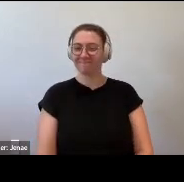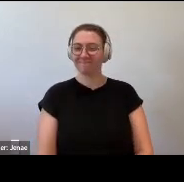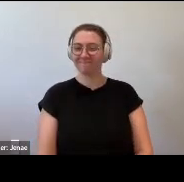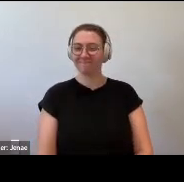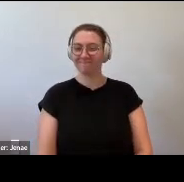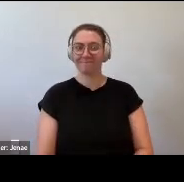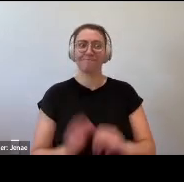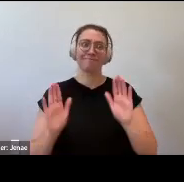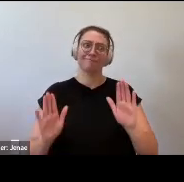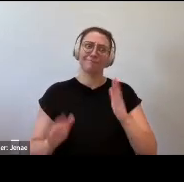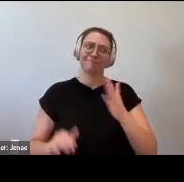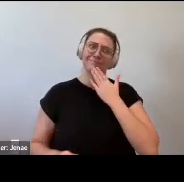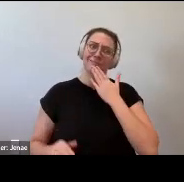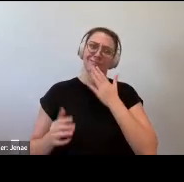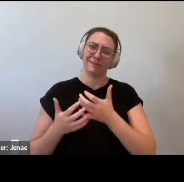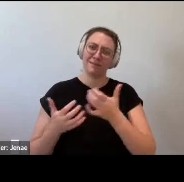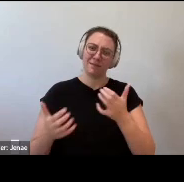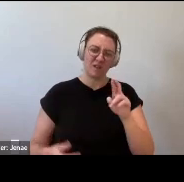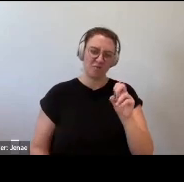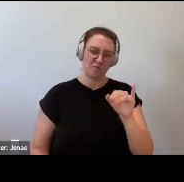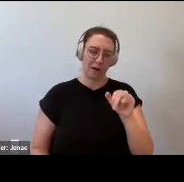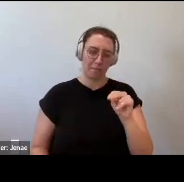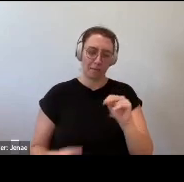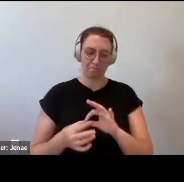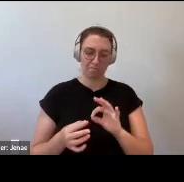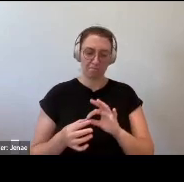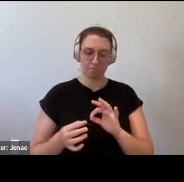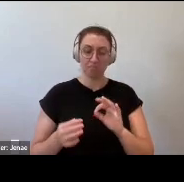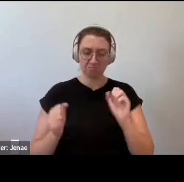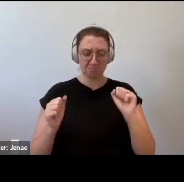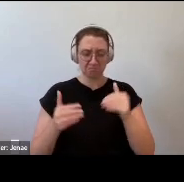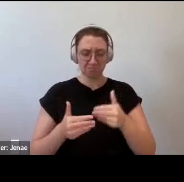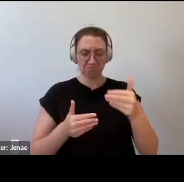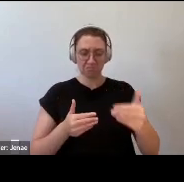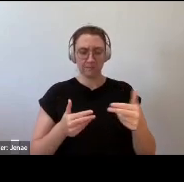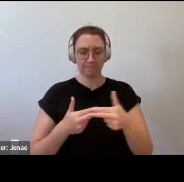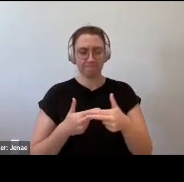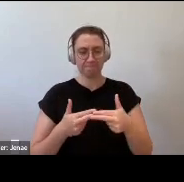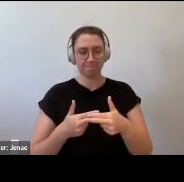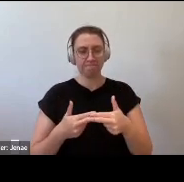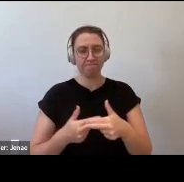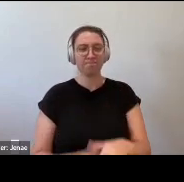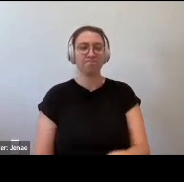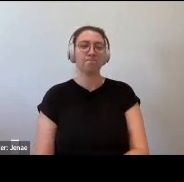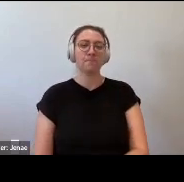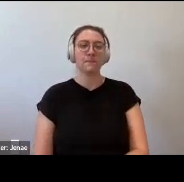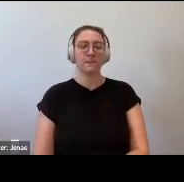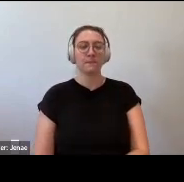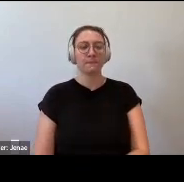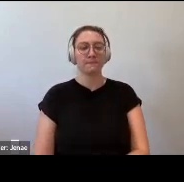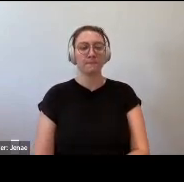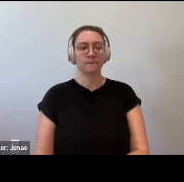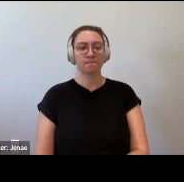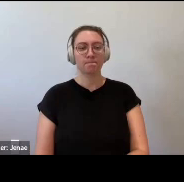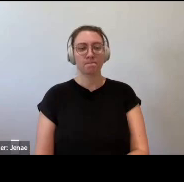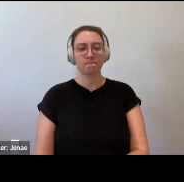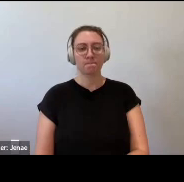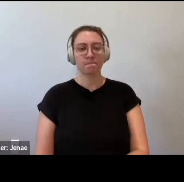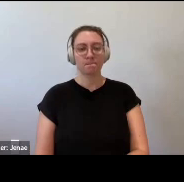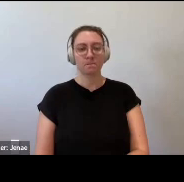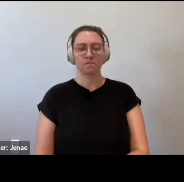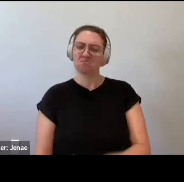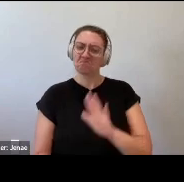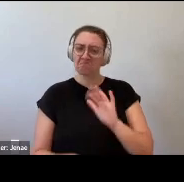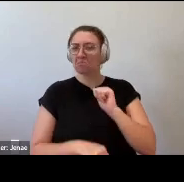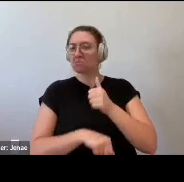¡Genial! Muchas gracias. Podemos pasar a la siguiente diapositiva. Para sentar las bases de nuestro